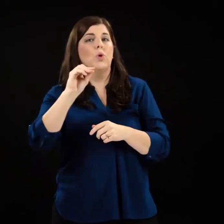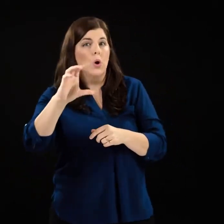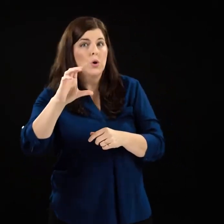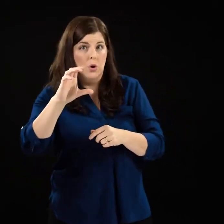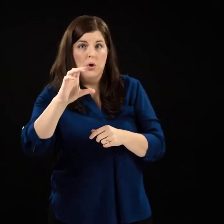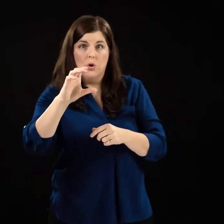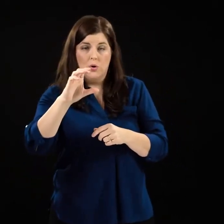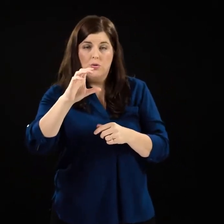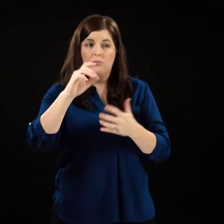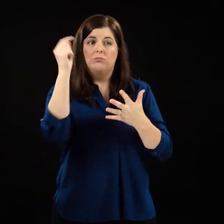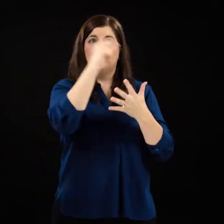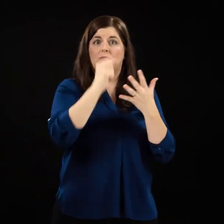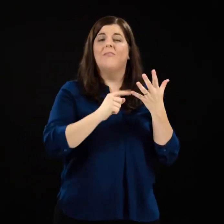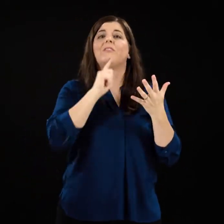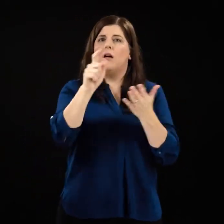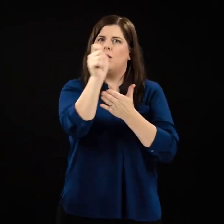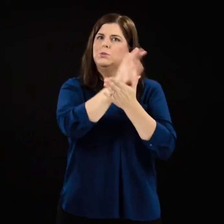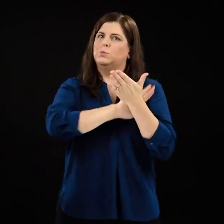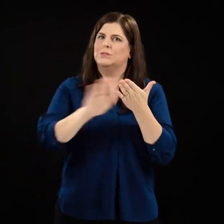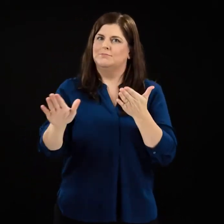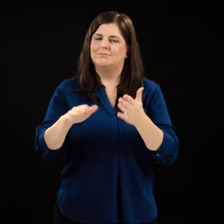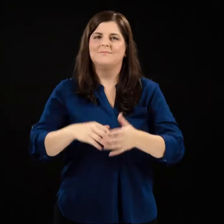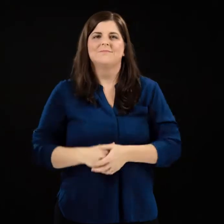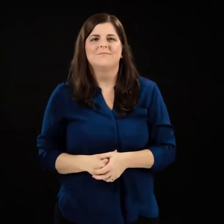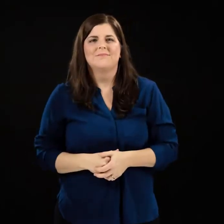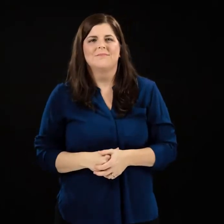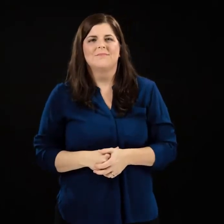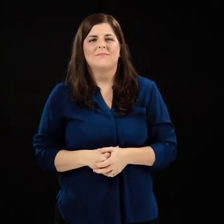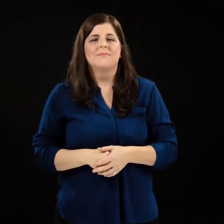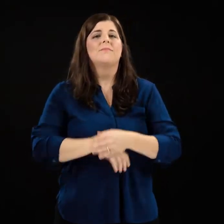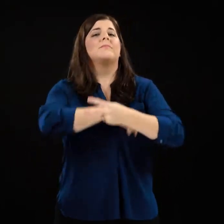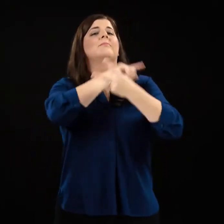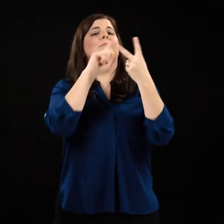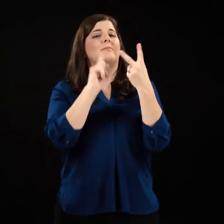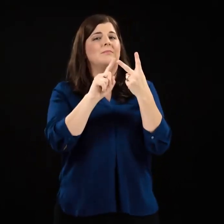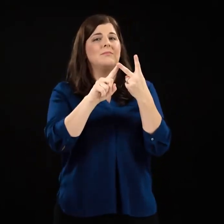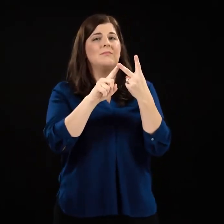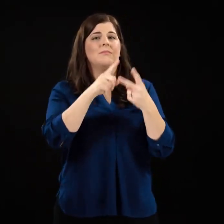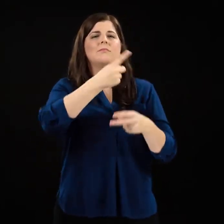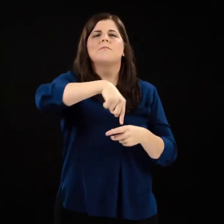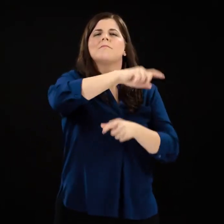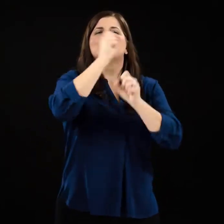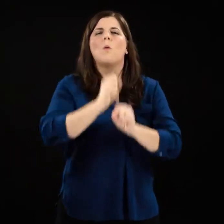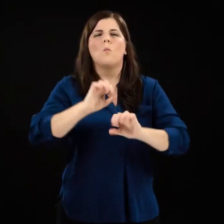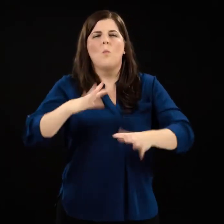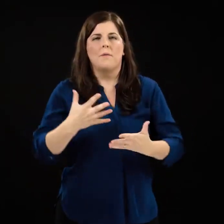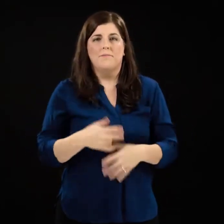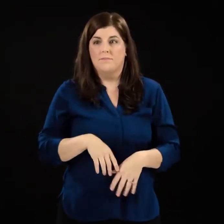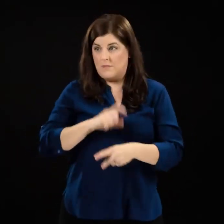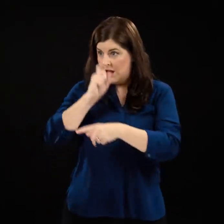mensuelle d'utilisation établie au contrat, 2. L'appareil est dans le même état qu'à l'achat.